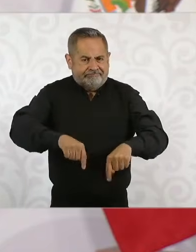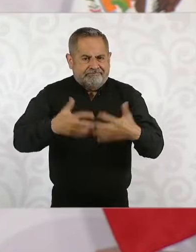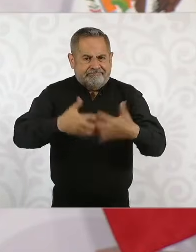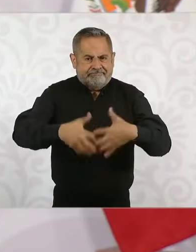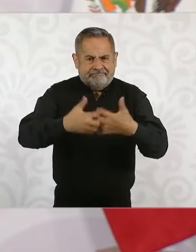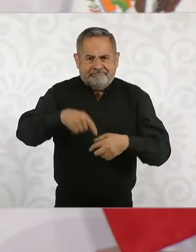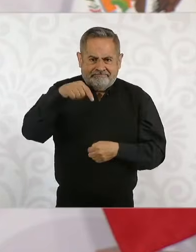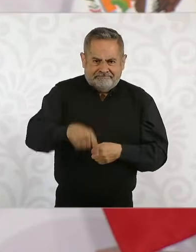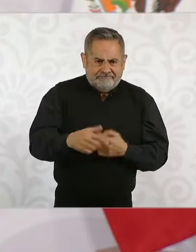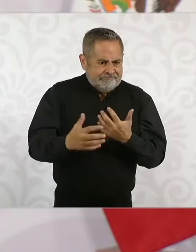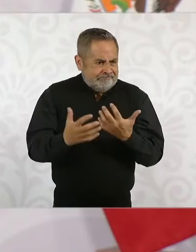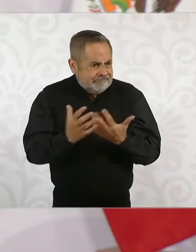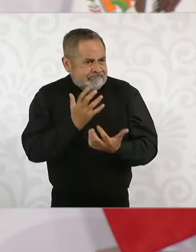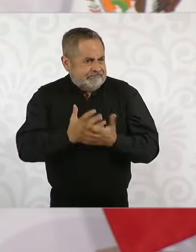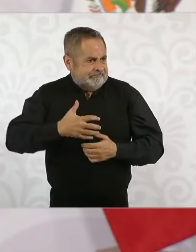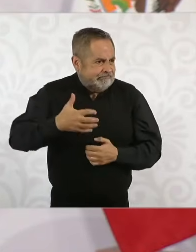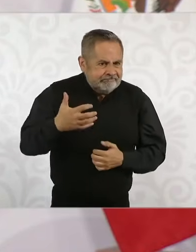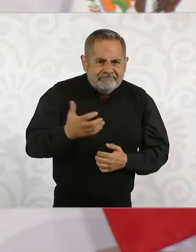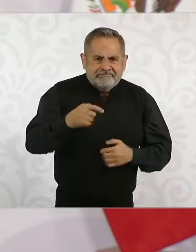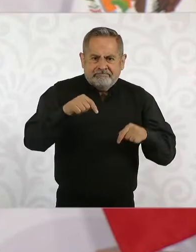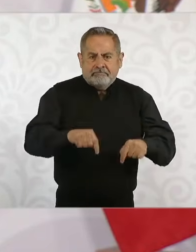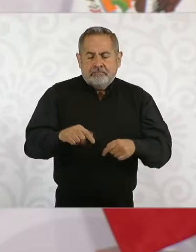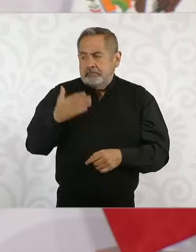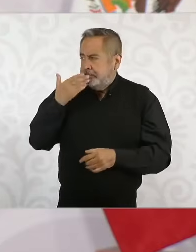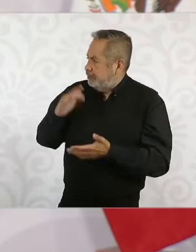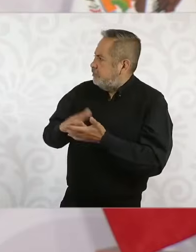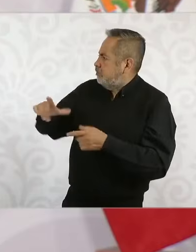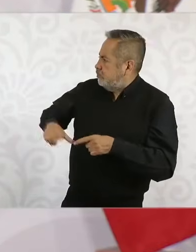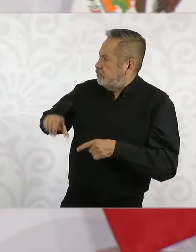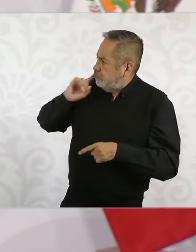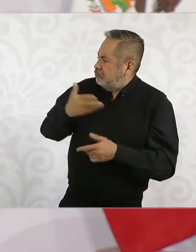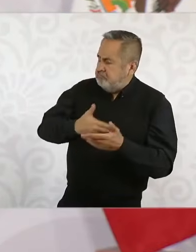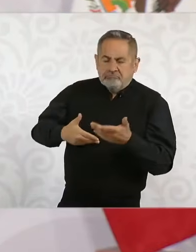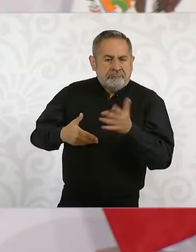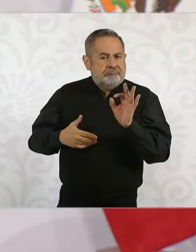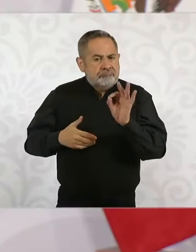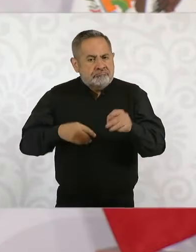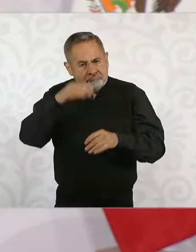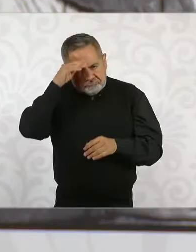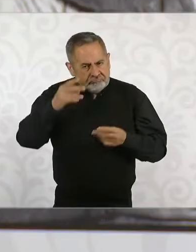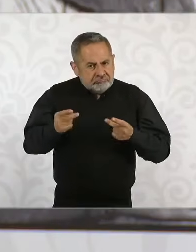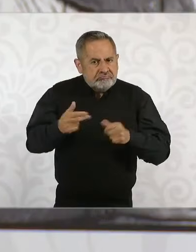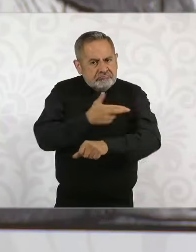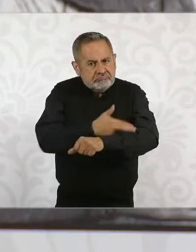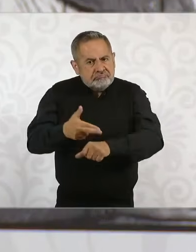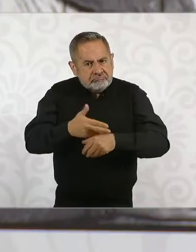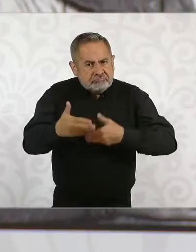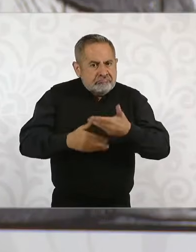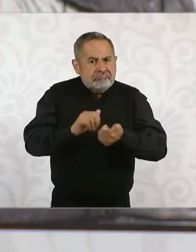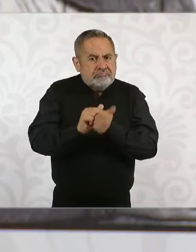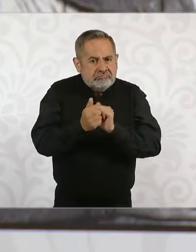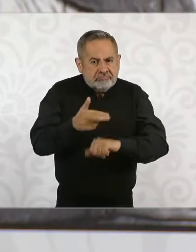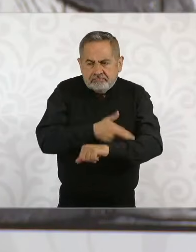y ciertamente eh el gobierno de la presidenta ha estado muy activo en estas negociaciones y